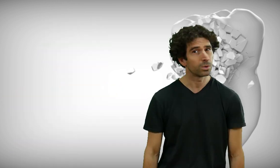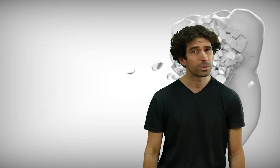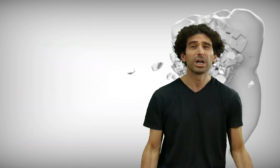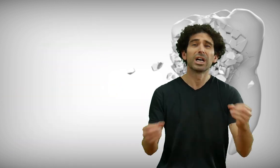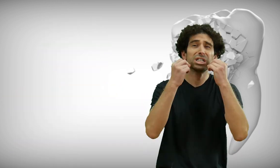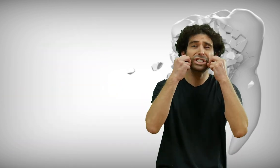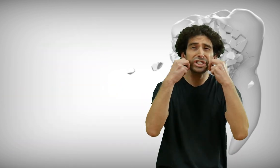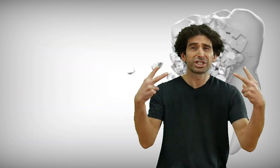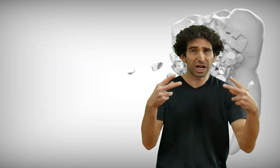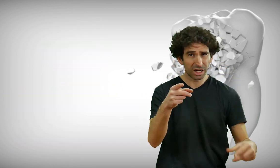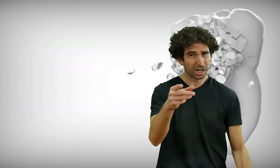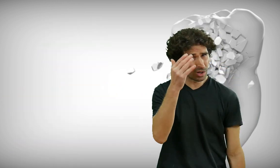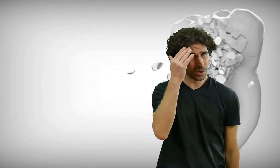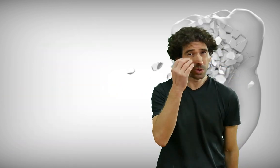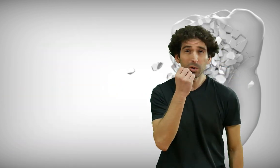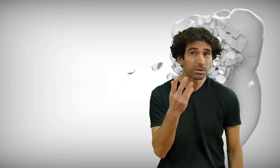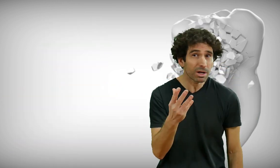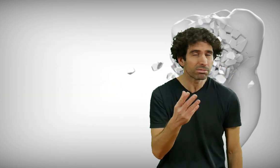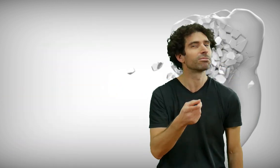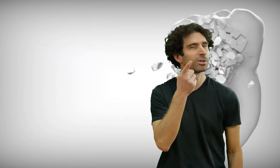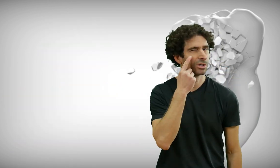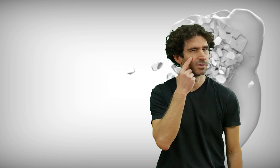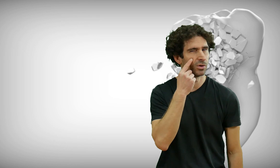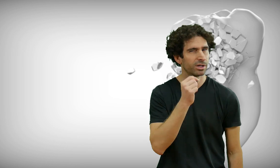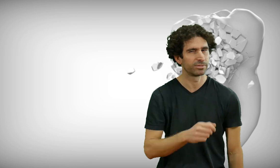Ooooh, tu connais bien les chats ? On va voir ça.